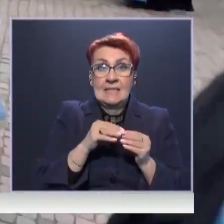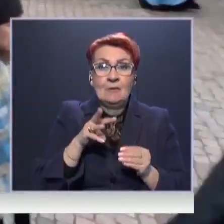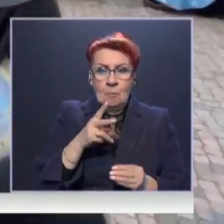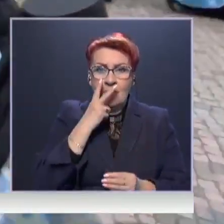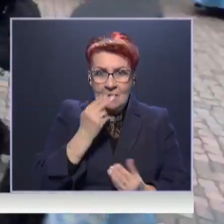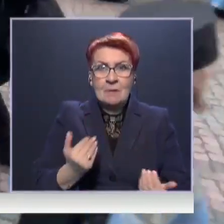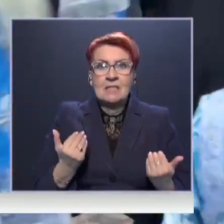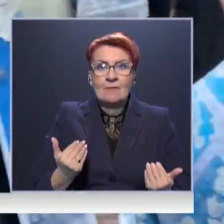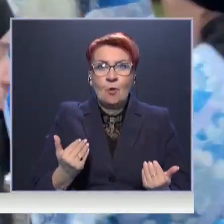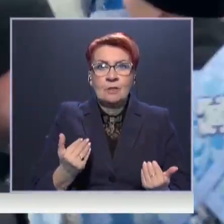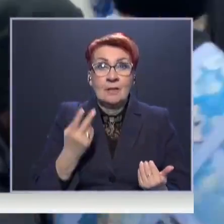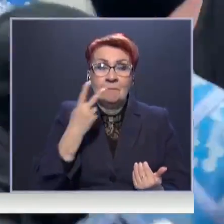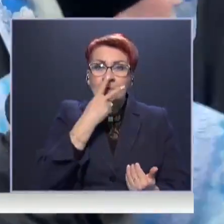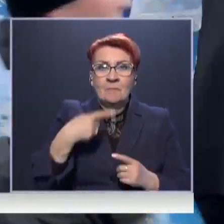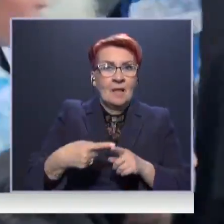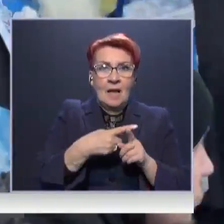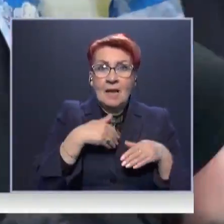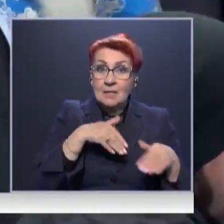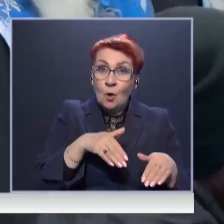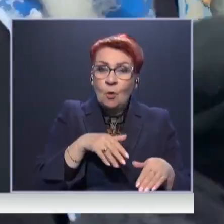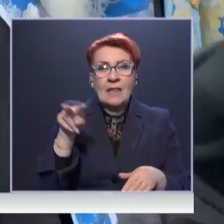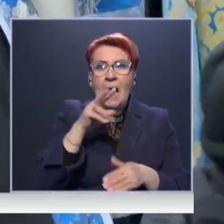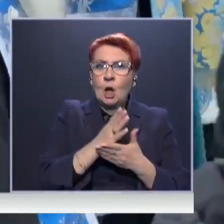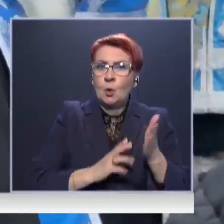на том же крестном ходе на литургии когда огромное